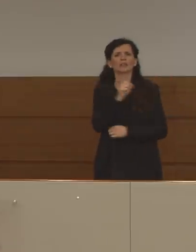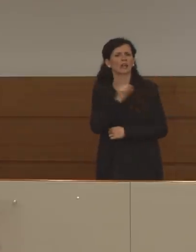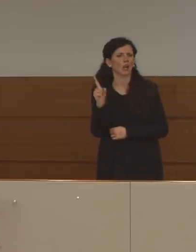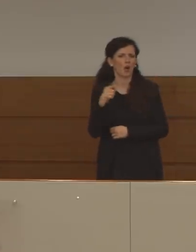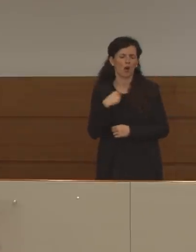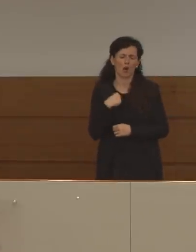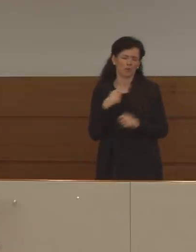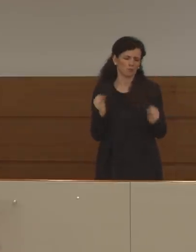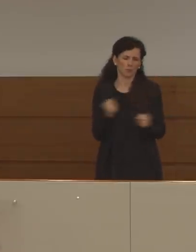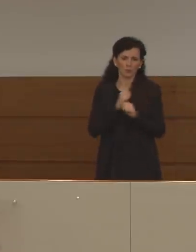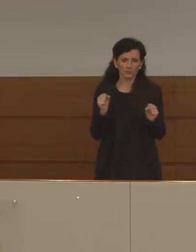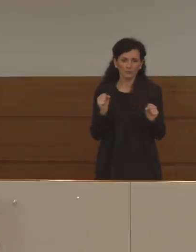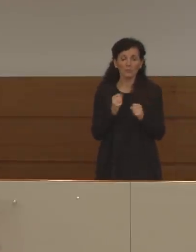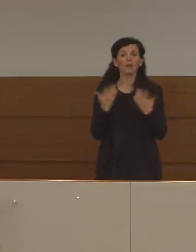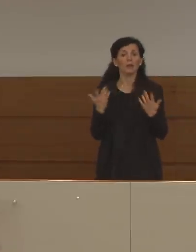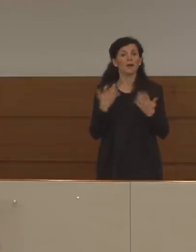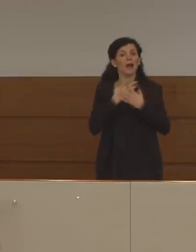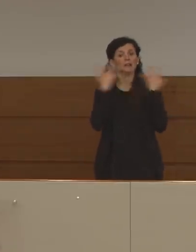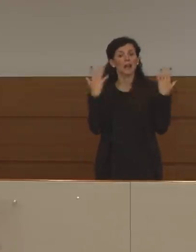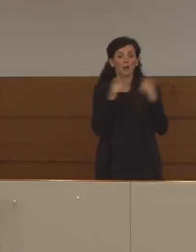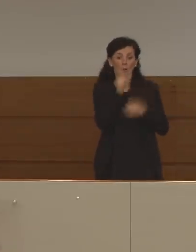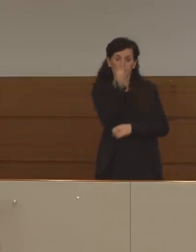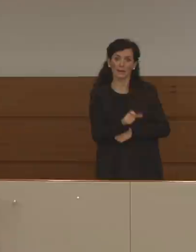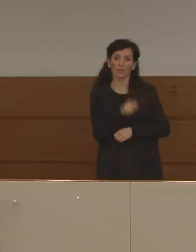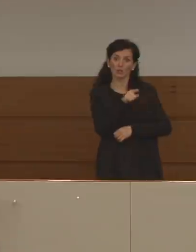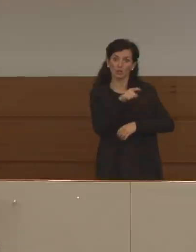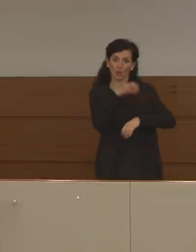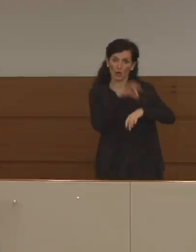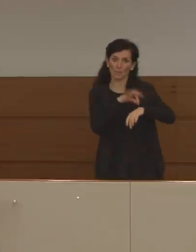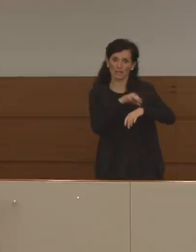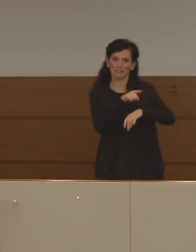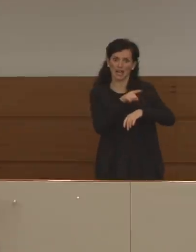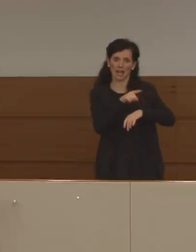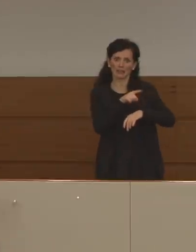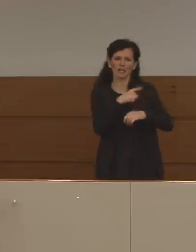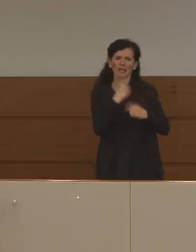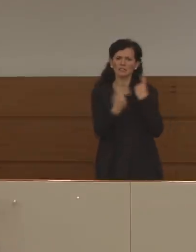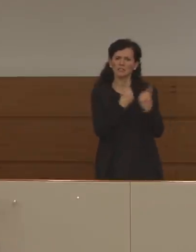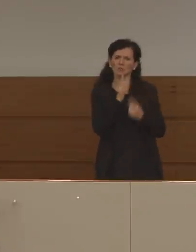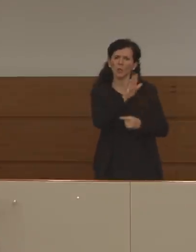che le condizioni iniziali della persona molto spesso e per questo noi